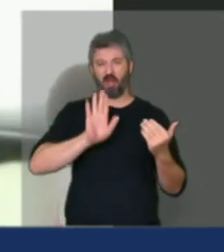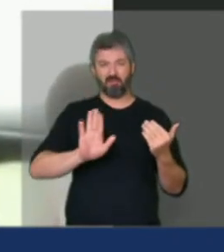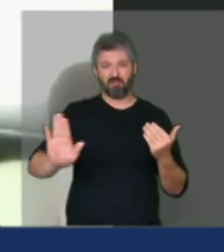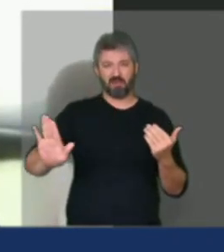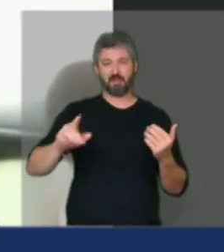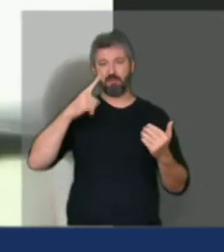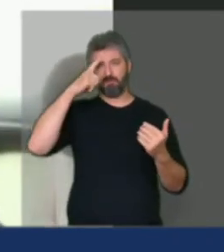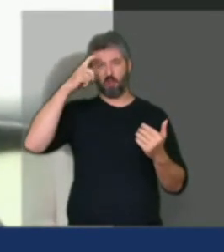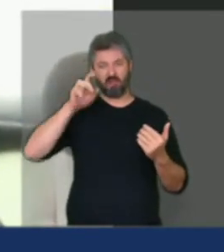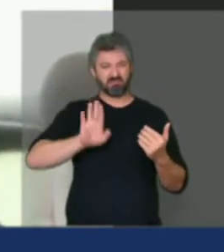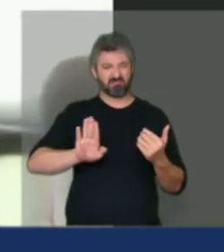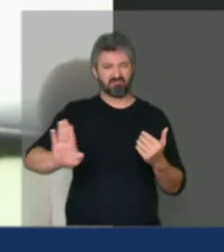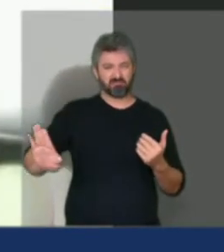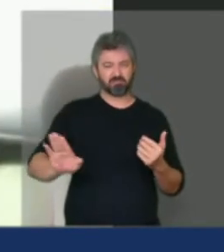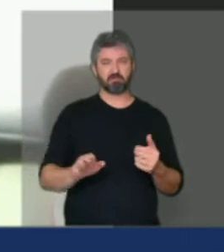MARGINALIDADE. E SABEMOS